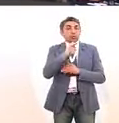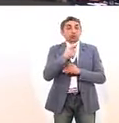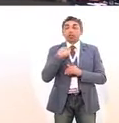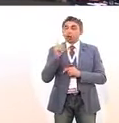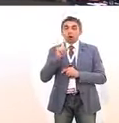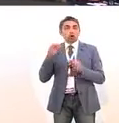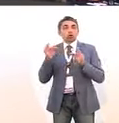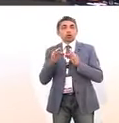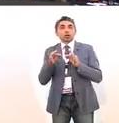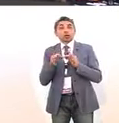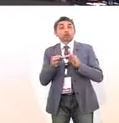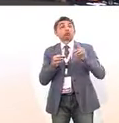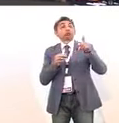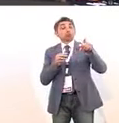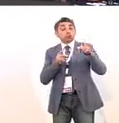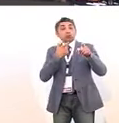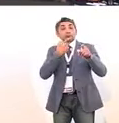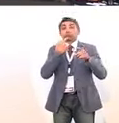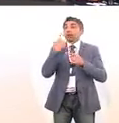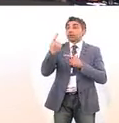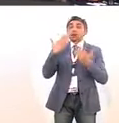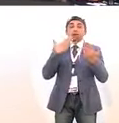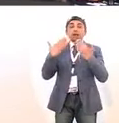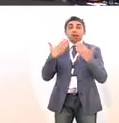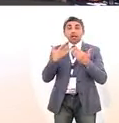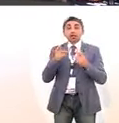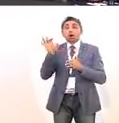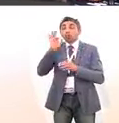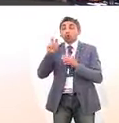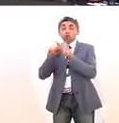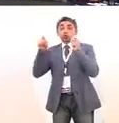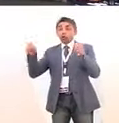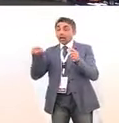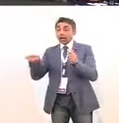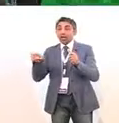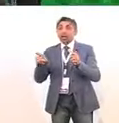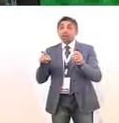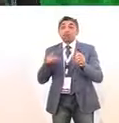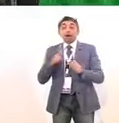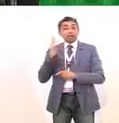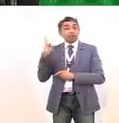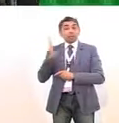le cose che egli ha detto in Parlamento e sui giornali. Ma non permettiamo a nessuno